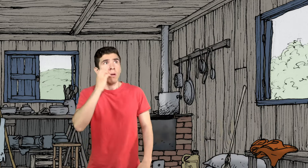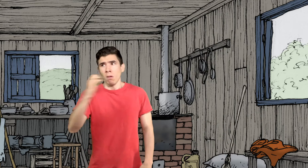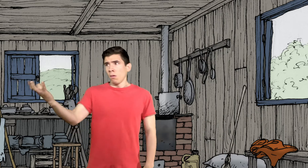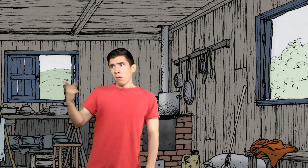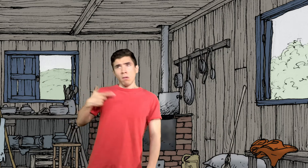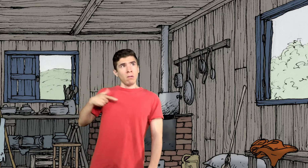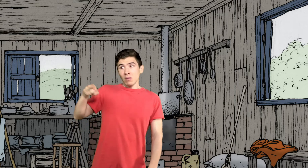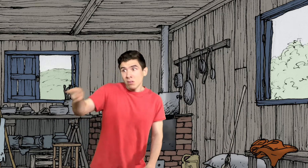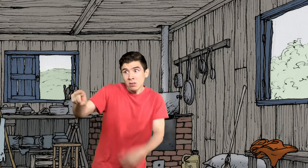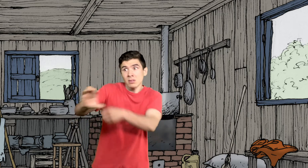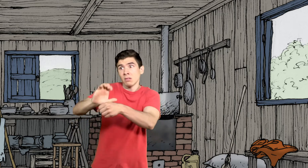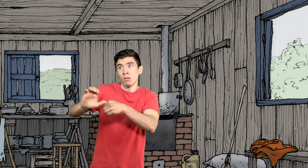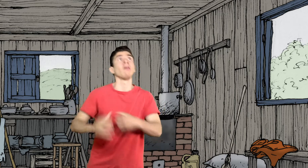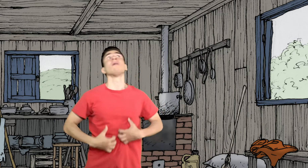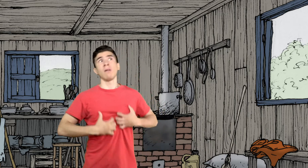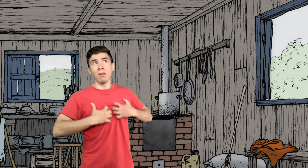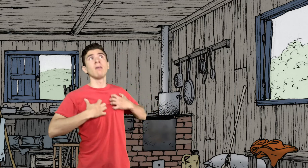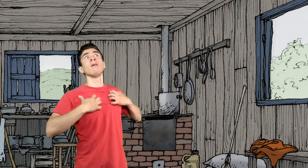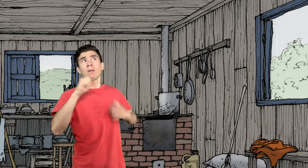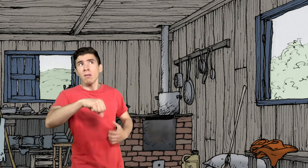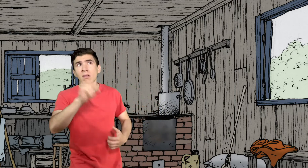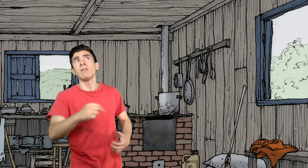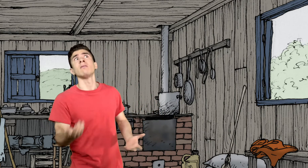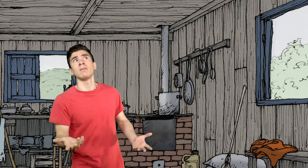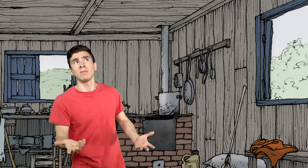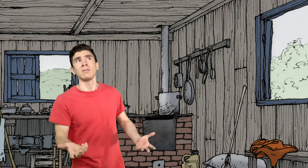Don Luis dijo que allá asustaban.